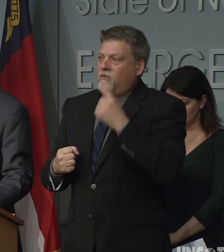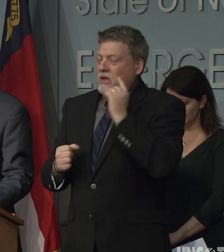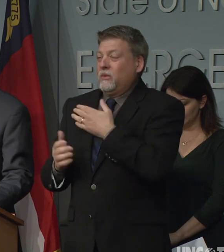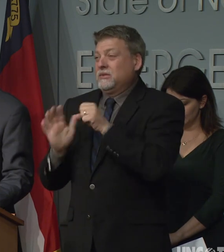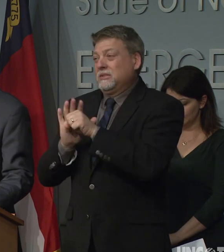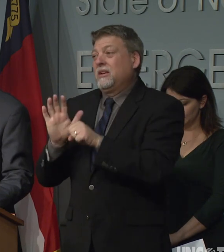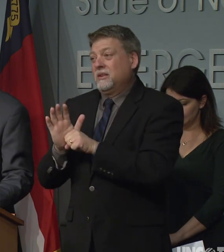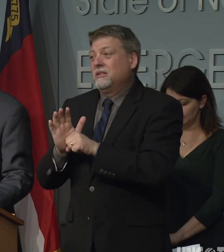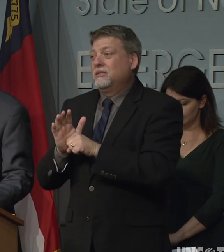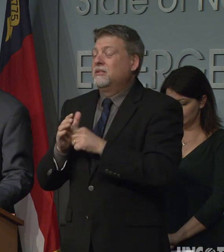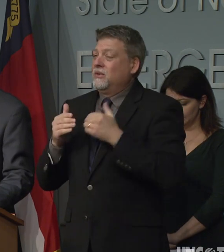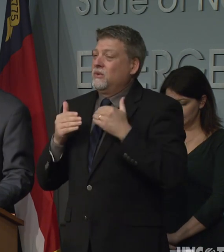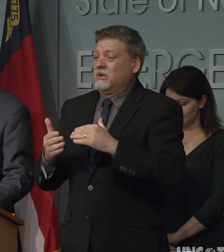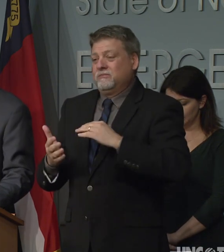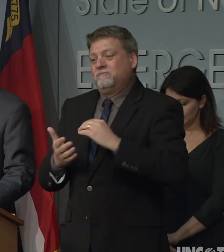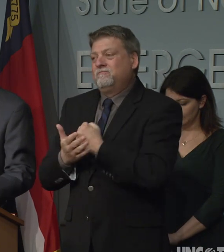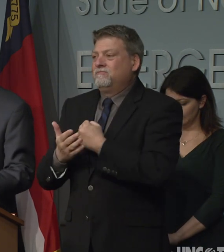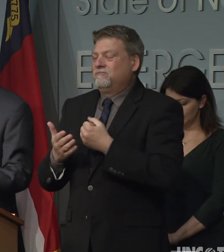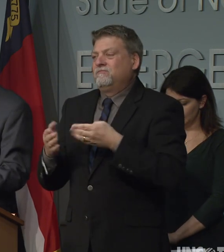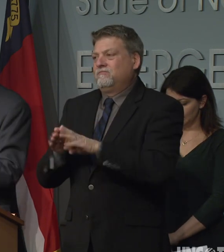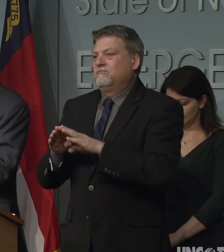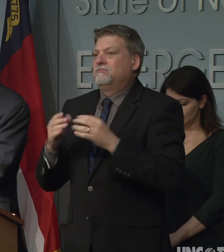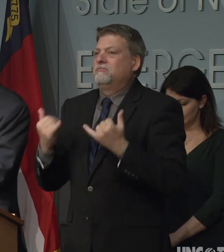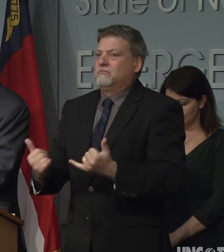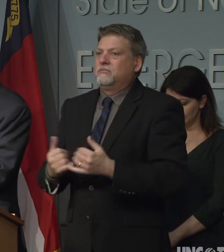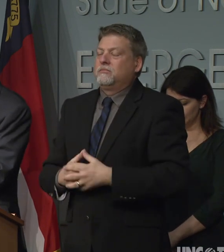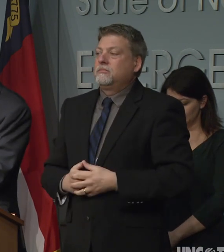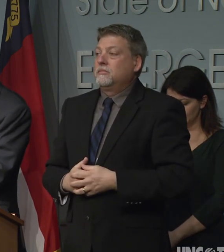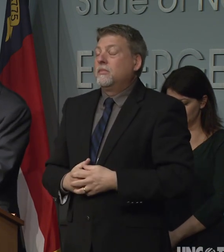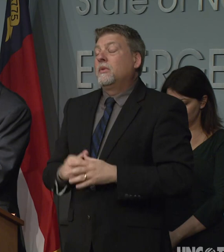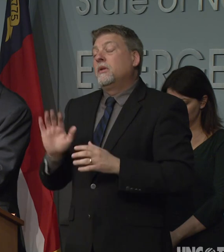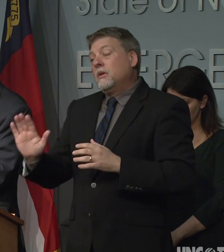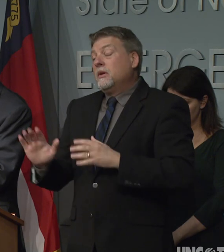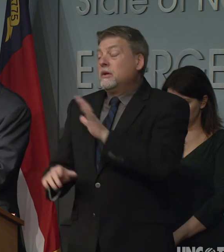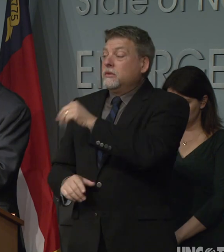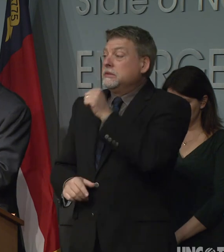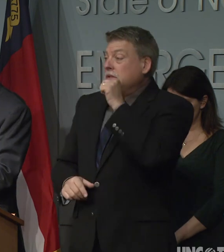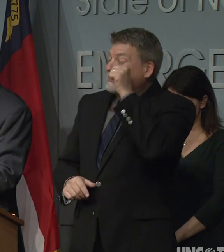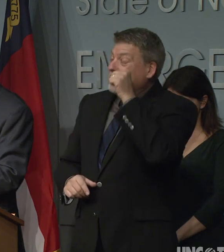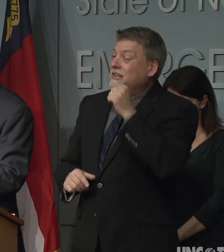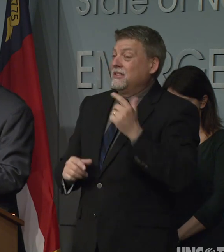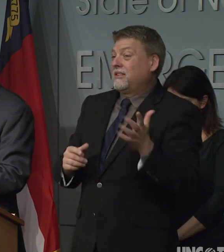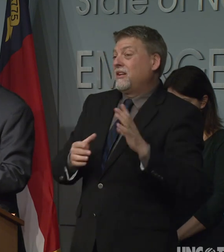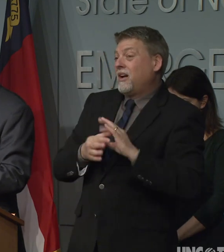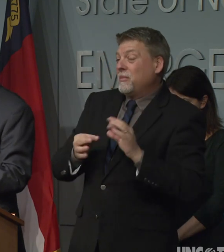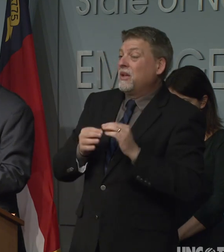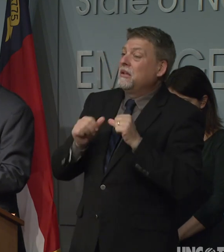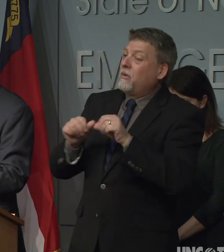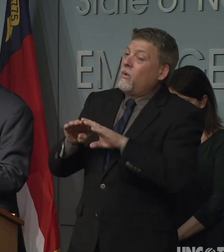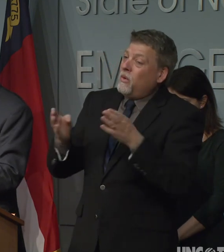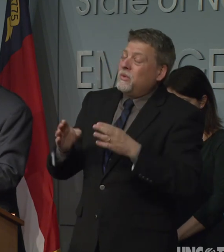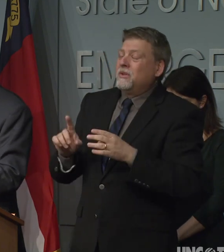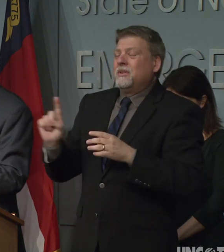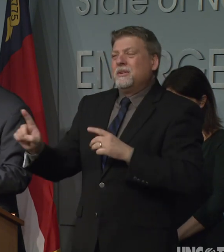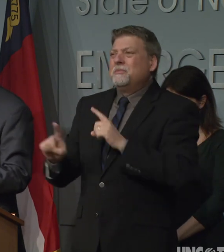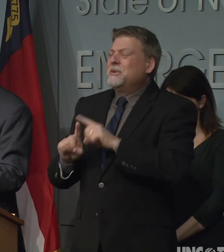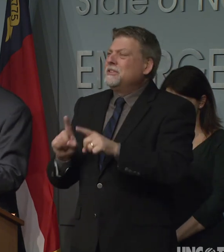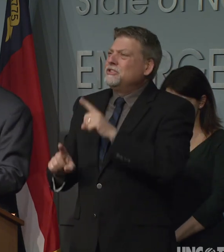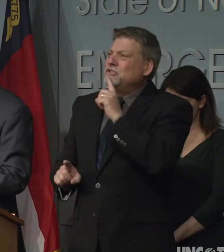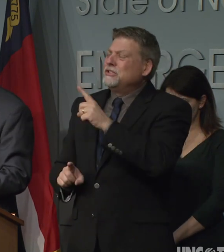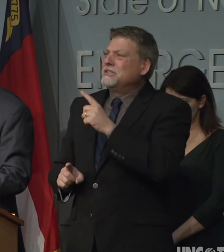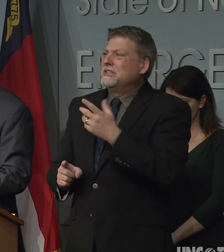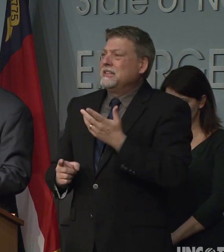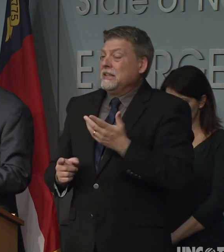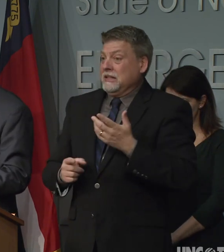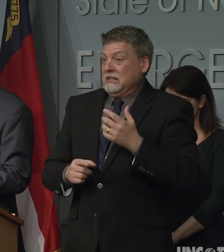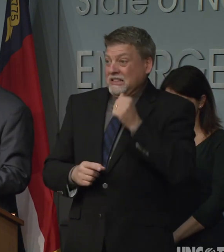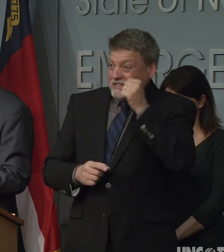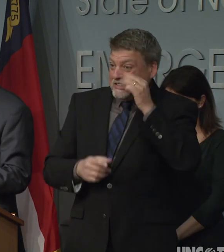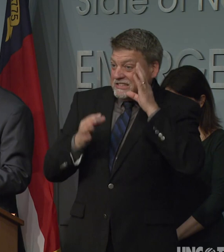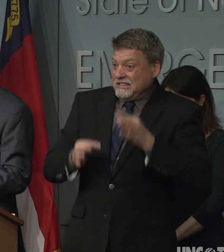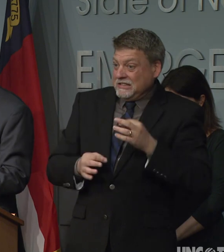bienestar y la salud pública de nuestro estado hacerlo y yo creo que el día de ayer, y realmente no estoy segura que